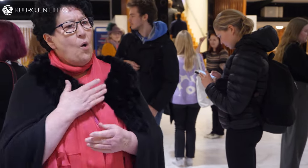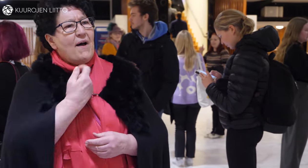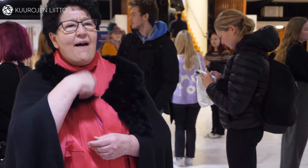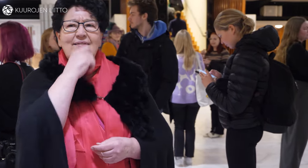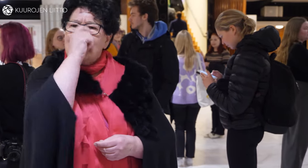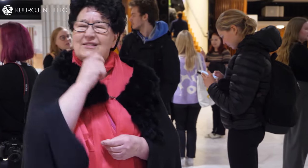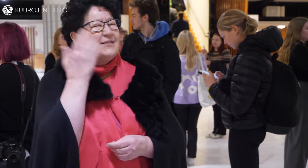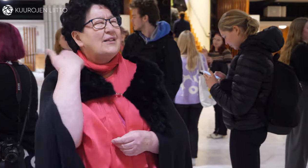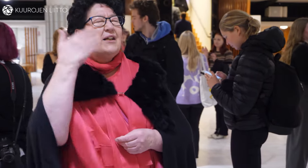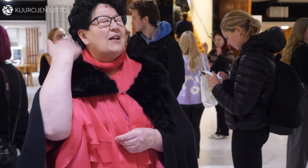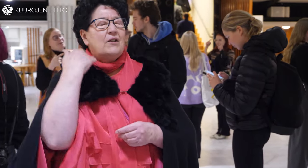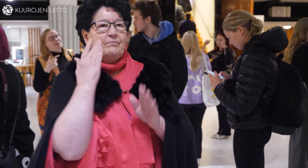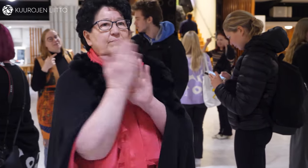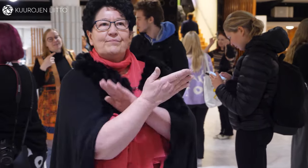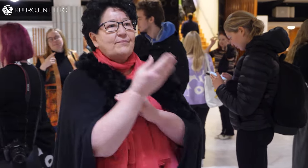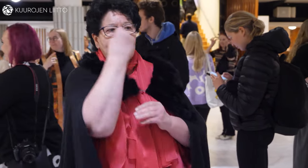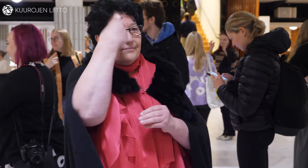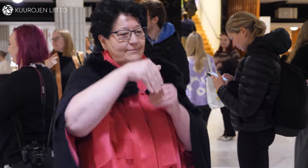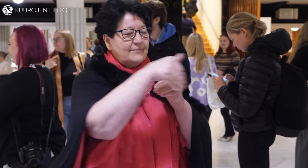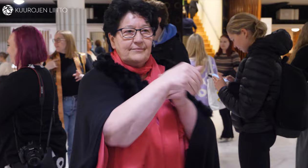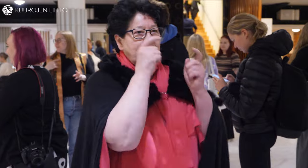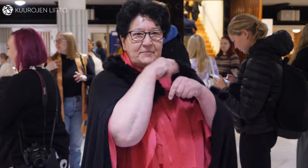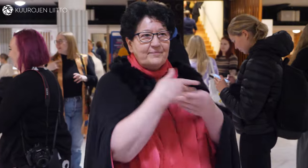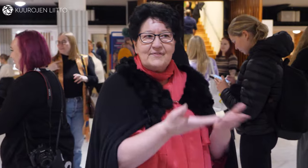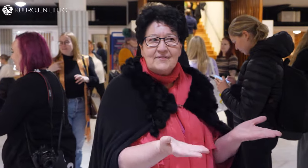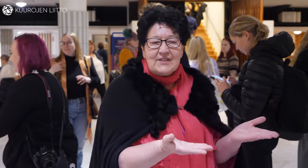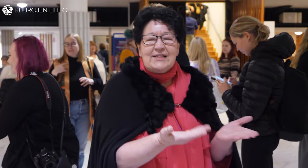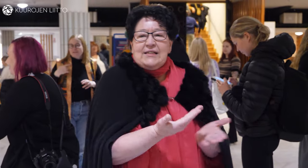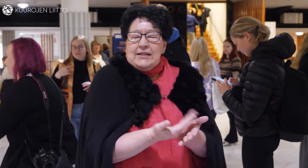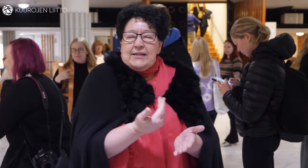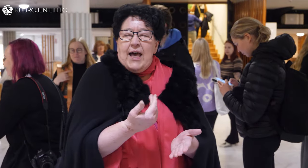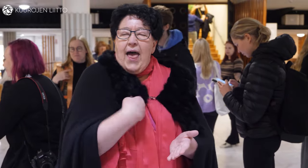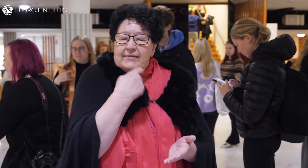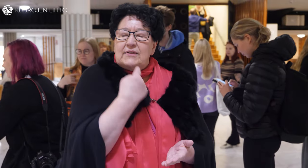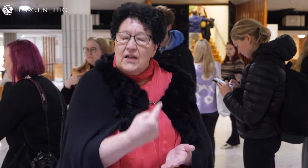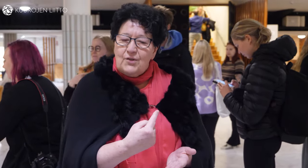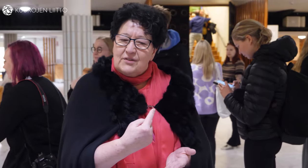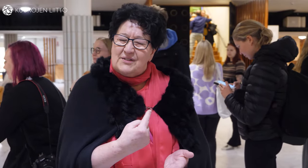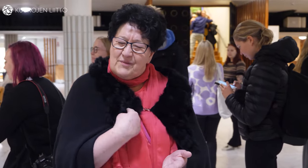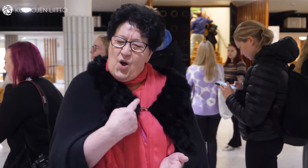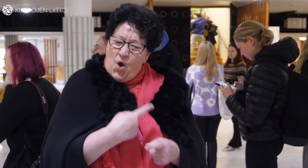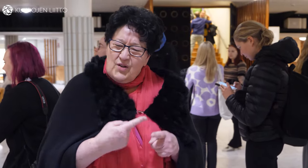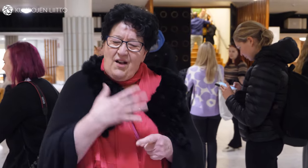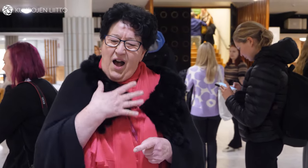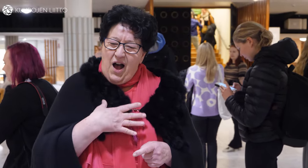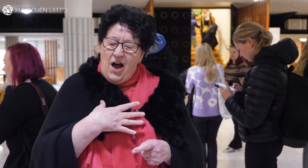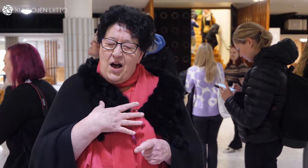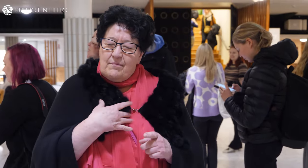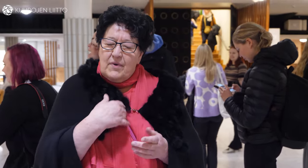Omilla vanhemmillani ei ollut aikoinaan mahdollisuutta jatkokoulutukseen, - ja äitini sanoikin, että hän olisi halunnut sitä kovasti.